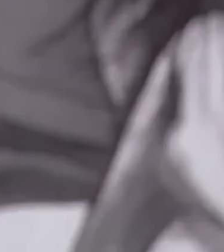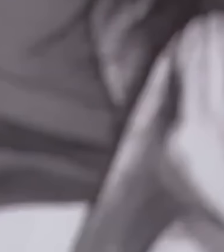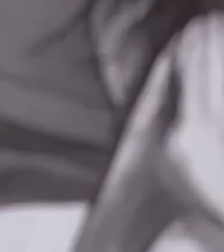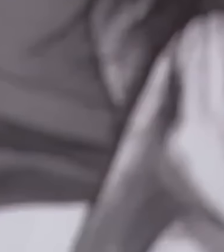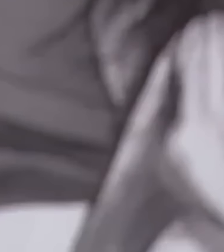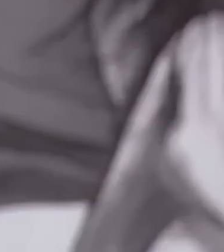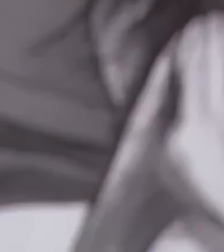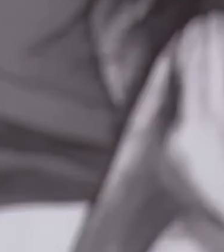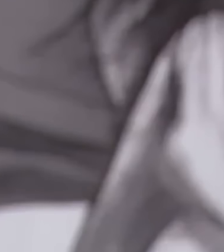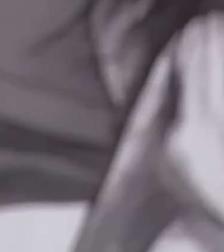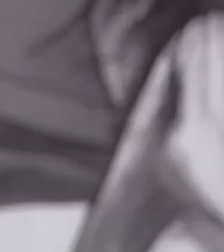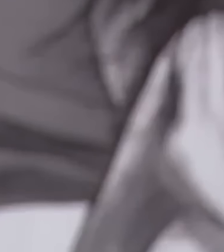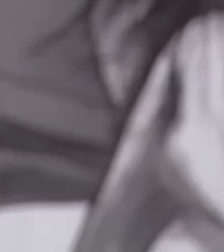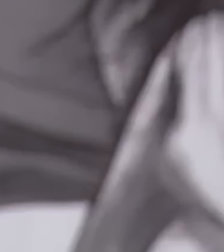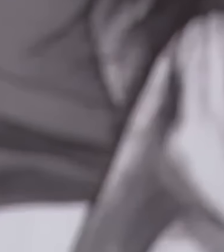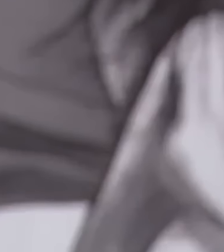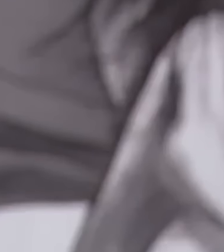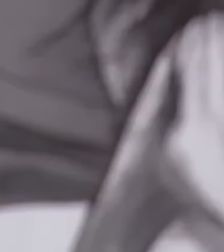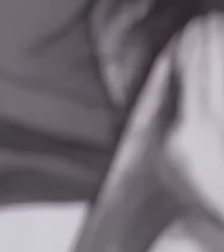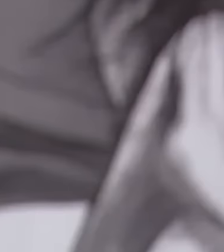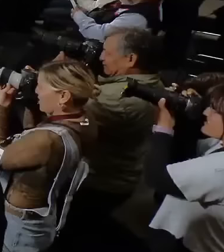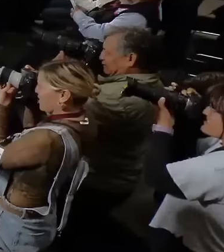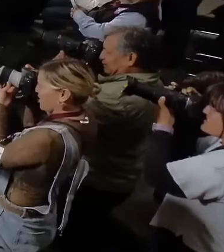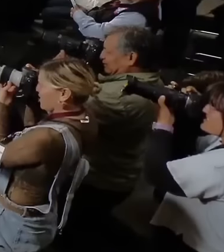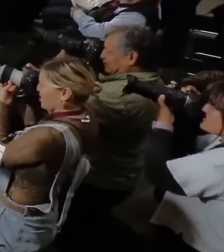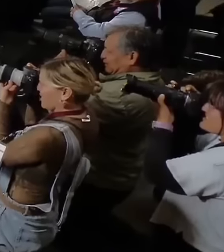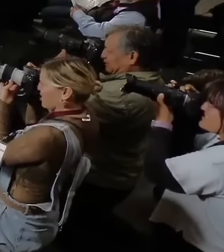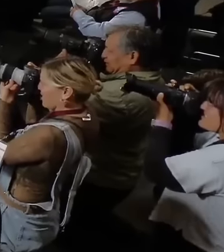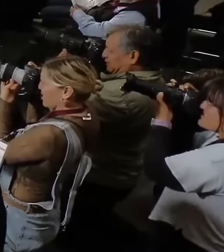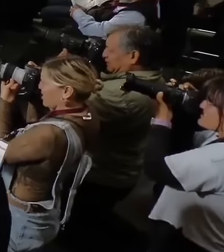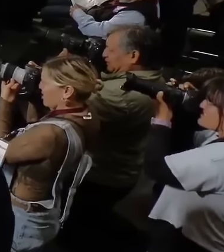Muchas gracias. [música] Gracias, gracias a todos. [aplausos]